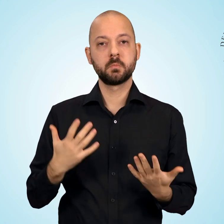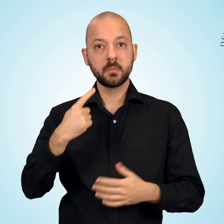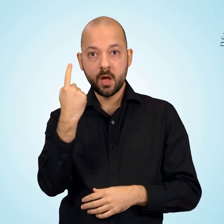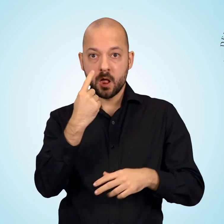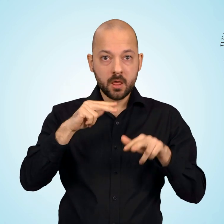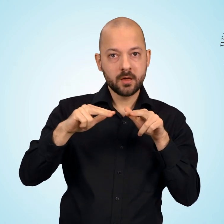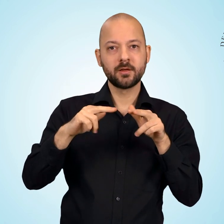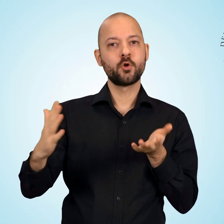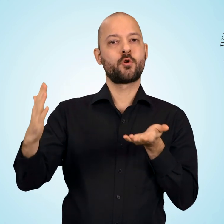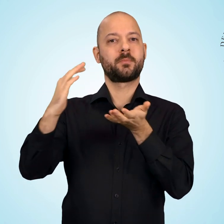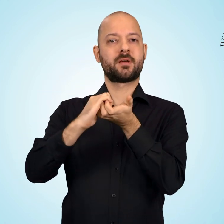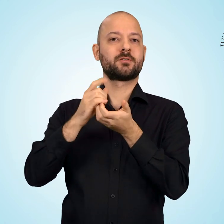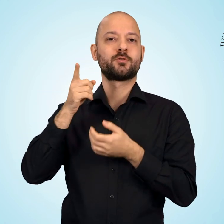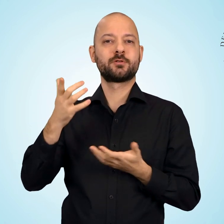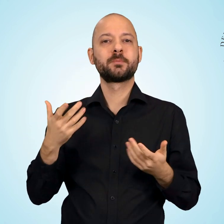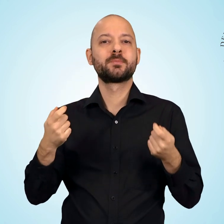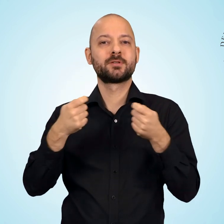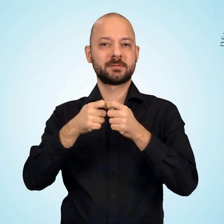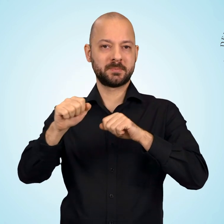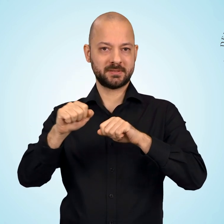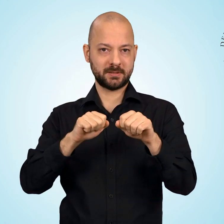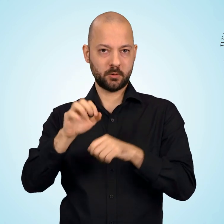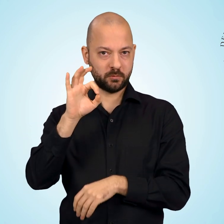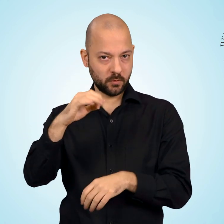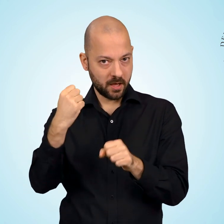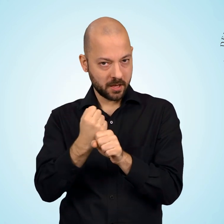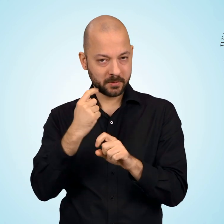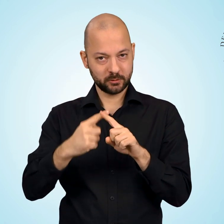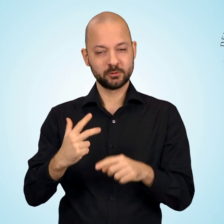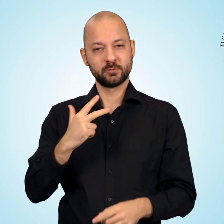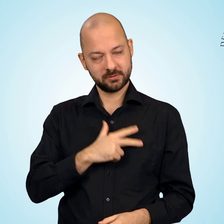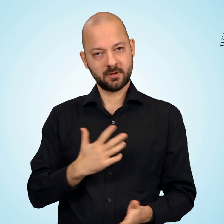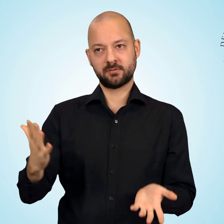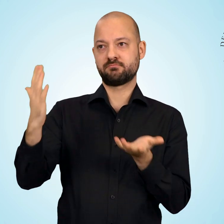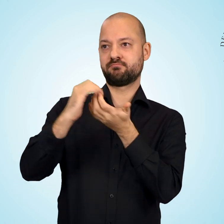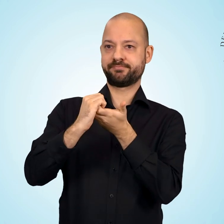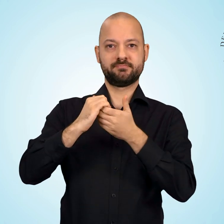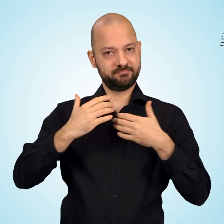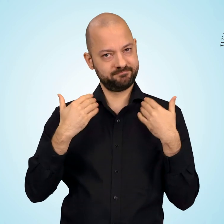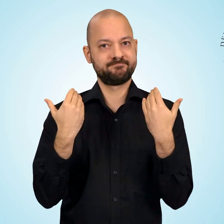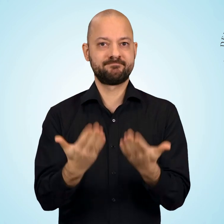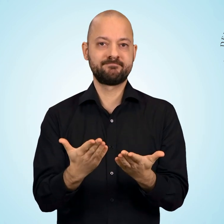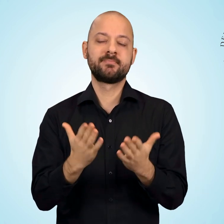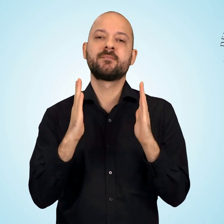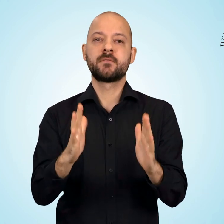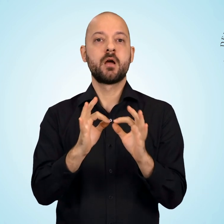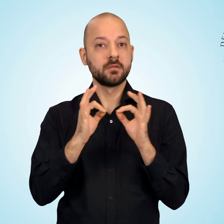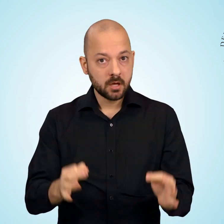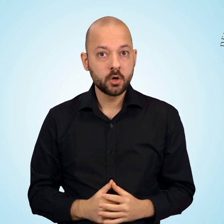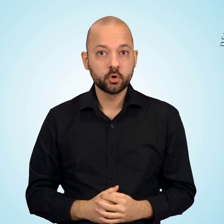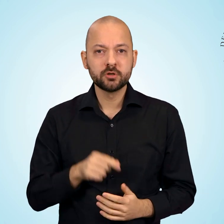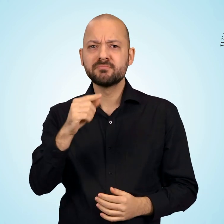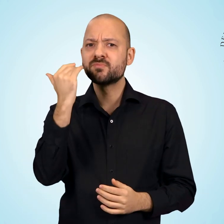in Kooperation mit dem Bundesministerium für Arbeit und Soziales.